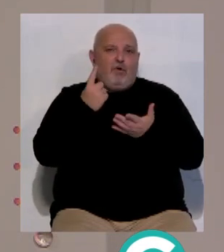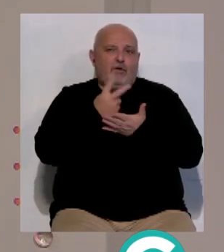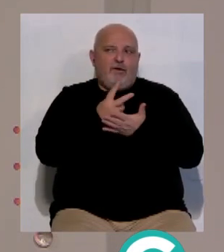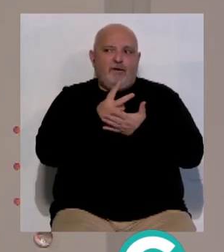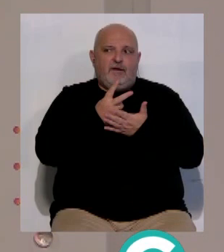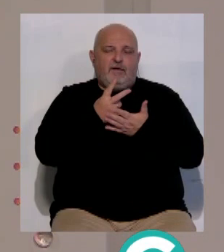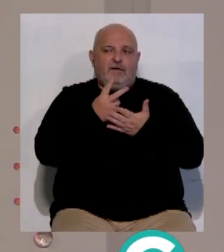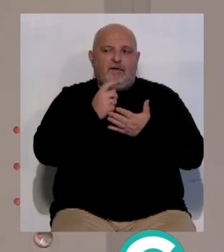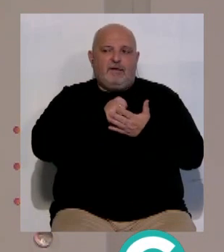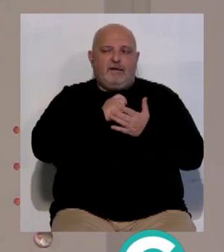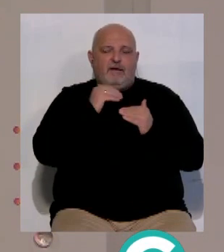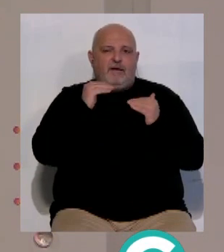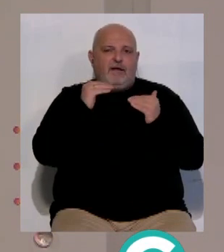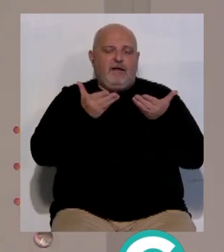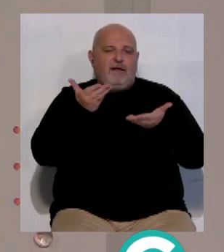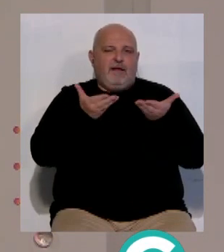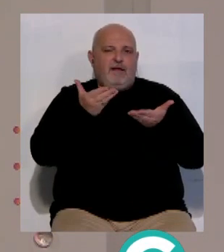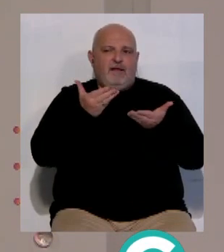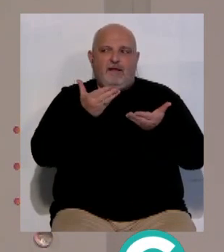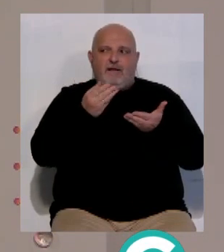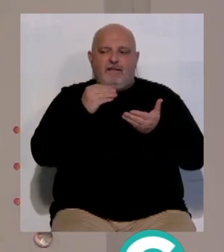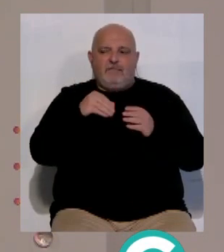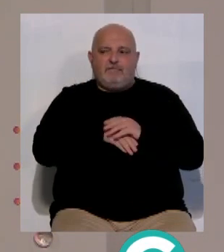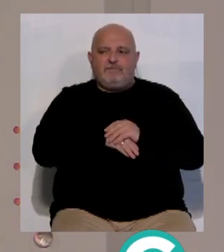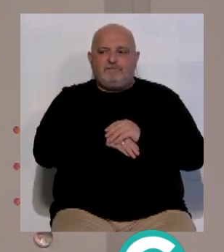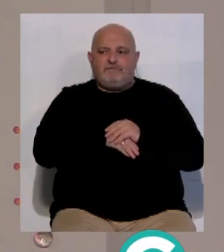nos den mayor equilibrio cuando tengan que que esforzar para esos partidos Juan Antonio Álvarez